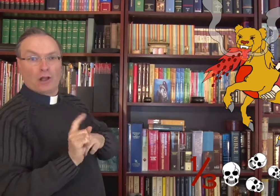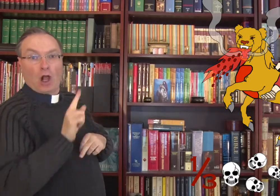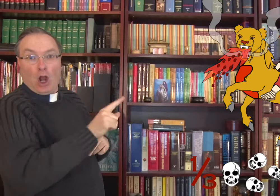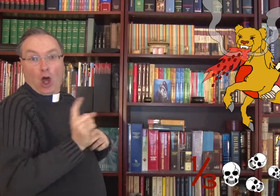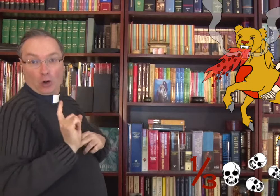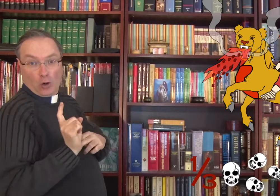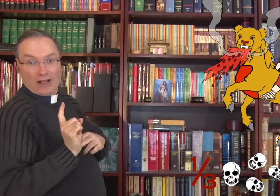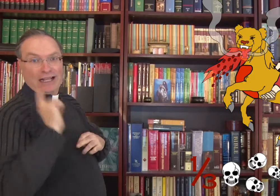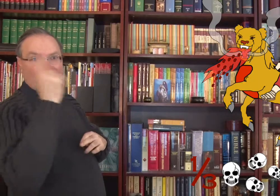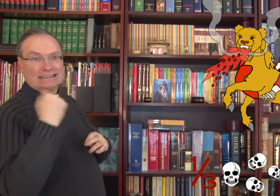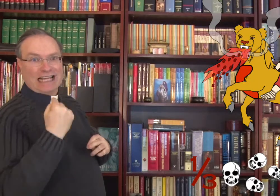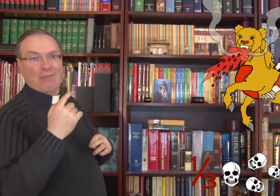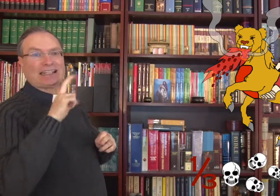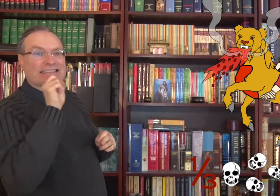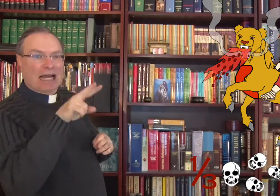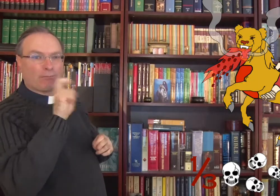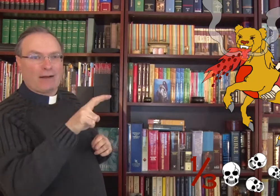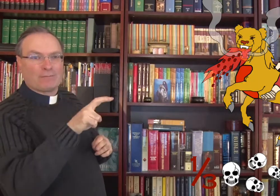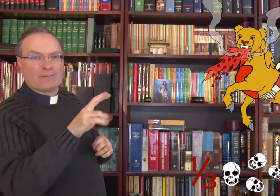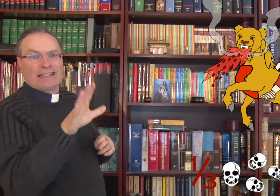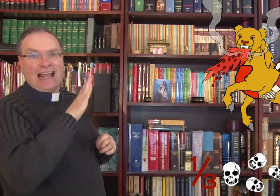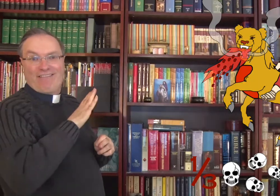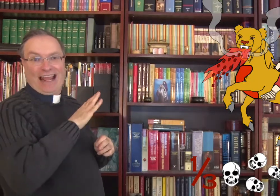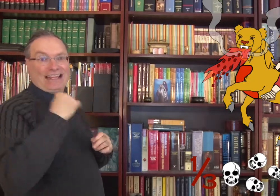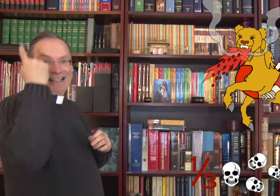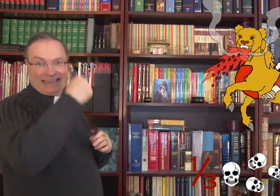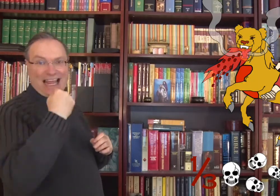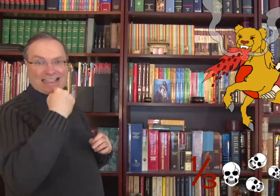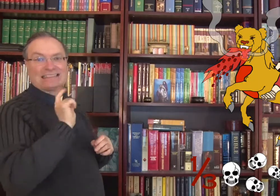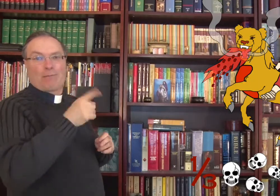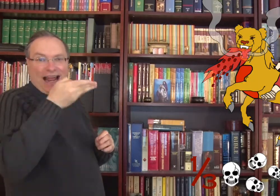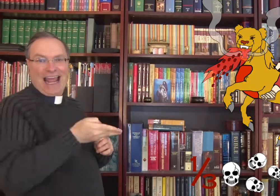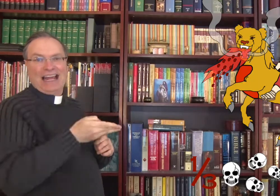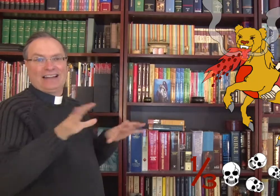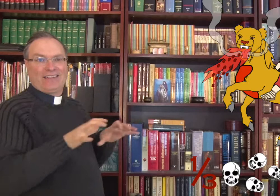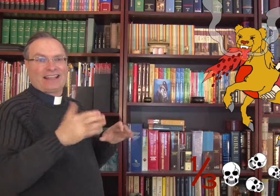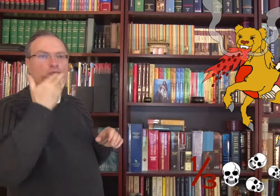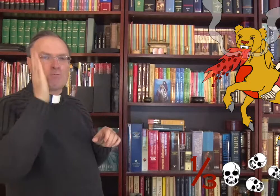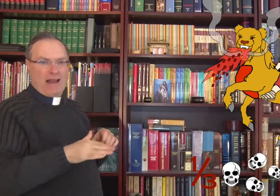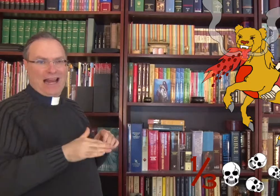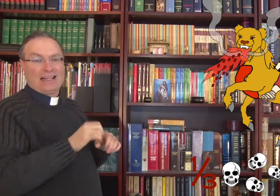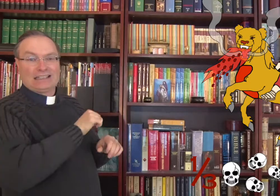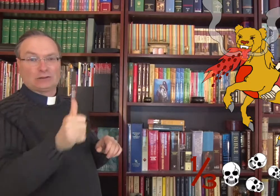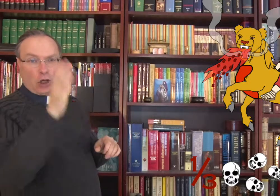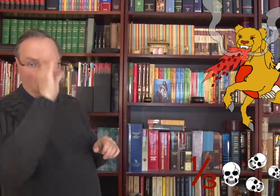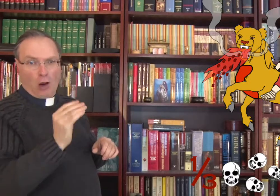Leurs queues ressemblaient à des serpents; elles avaient des têtes, et c'est par elles qu'ils faisaient du mal. Les autres hommes,